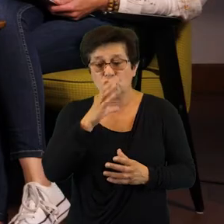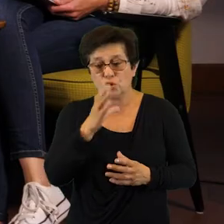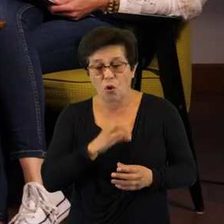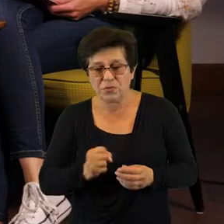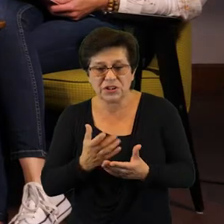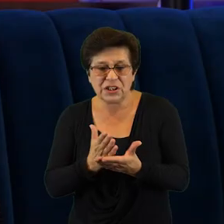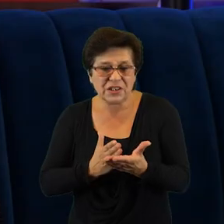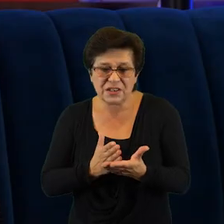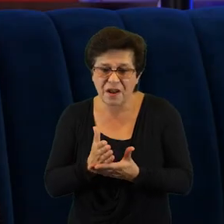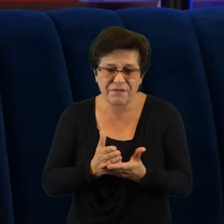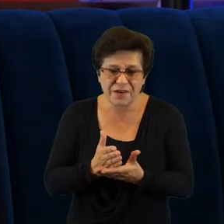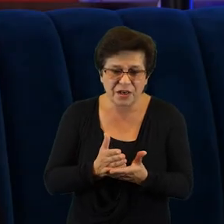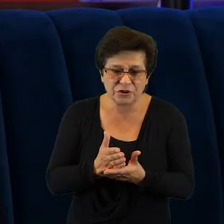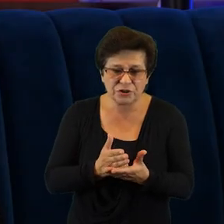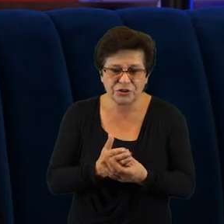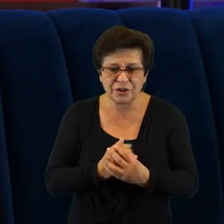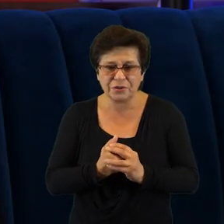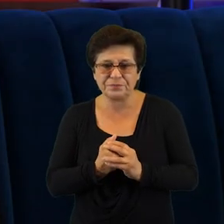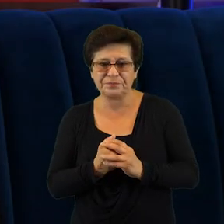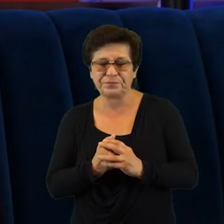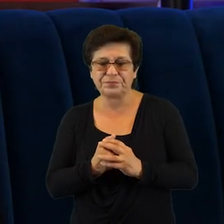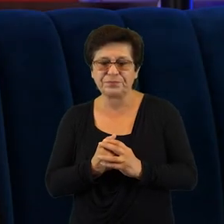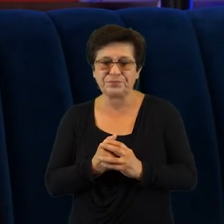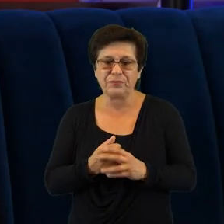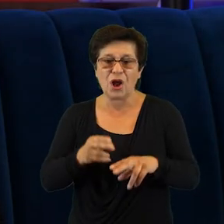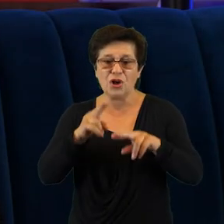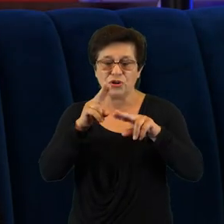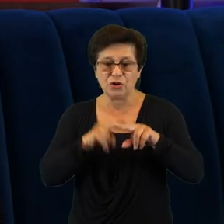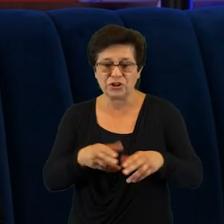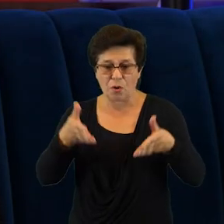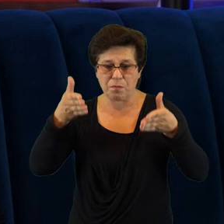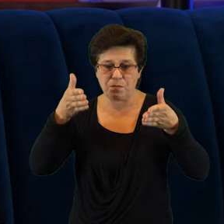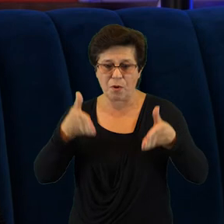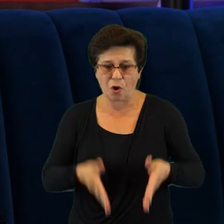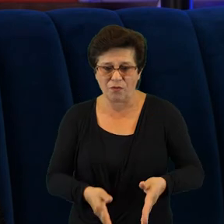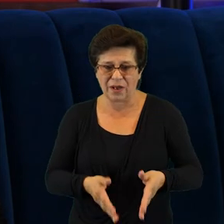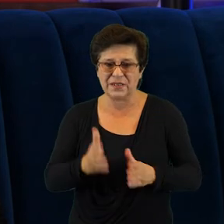antyklerykał, na którymś etapie został pochowany w Laskach.